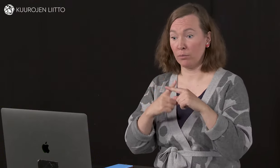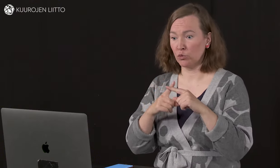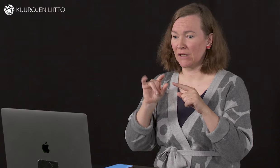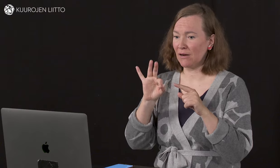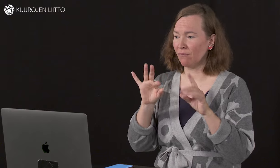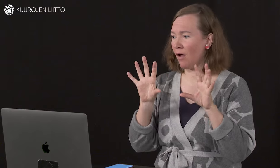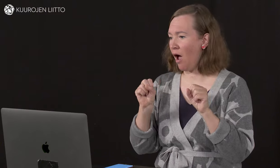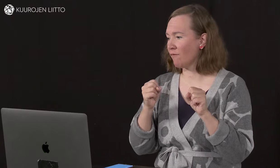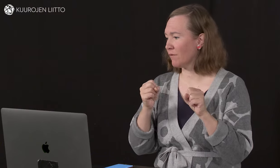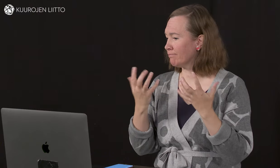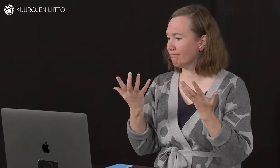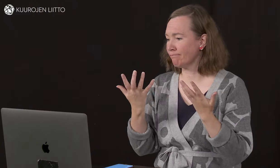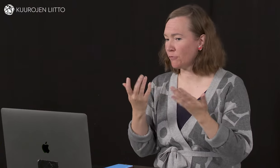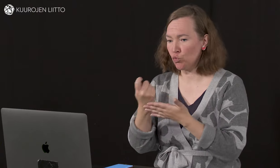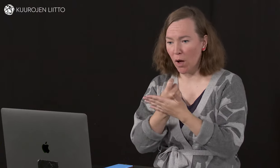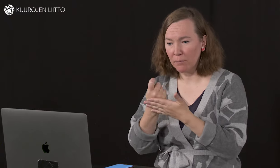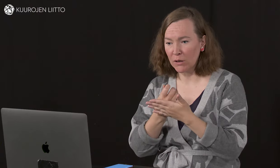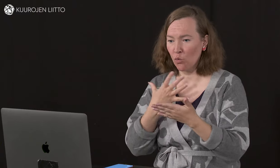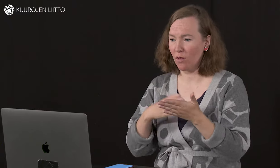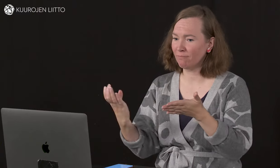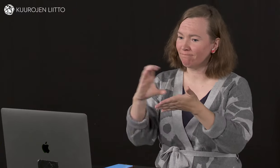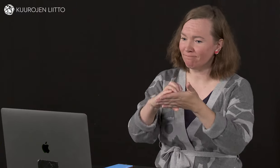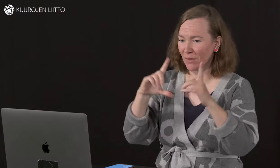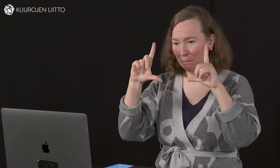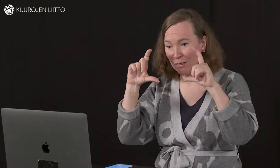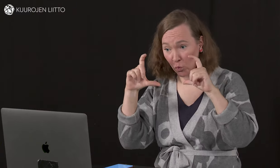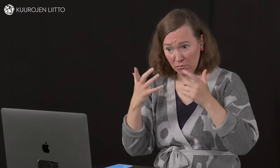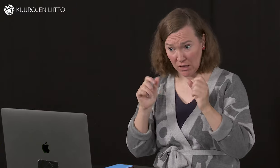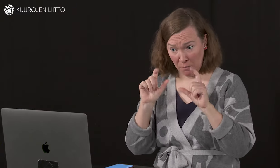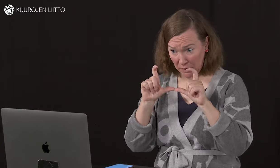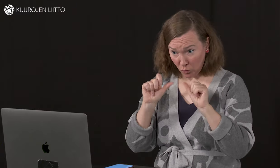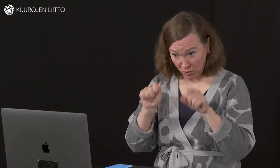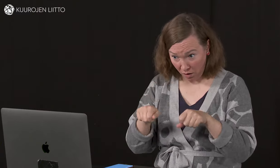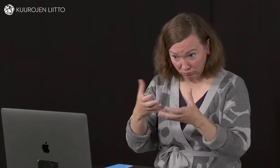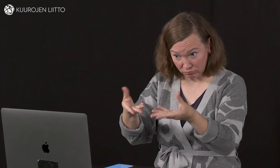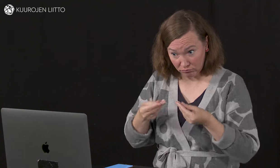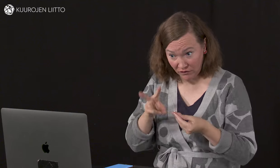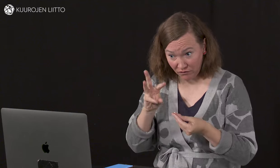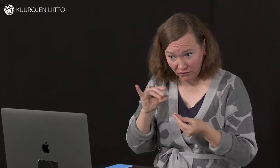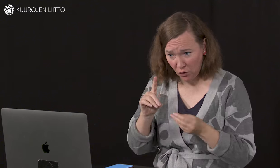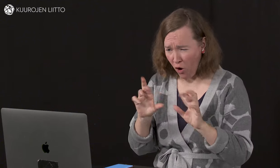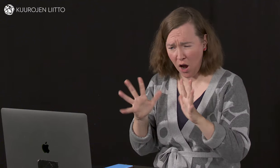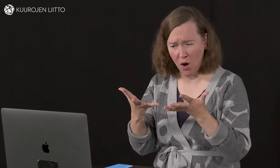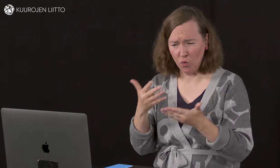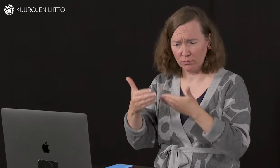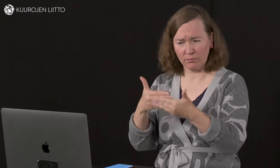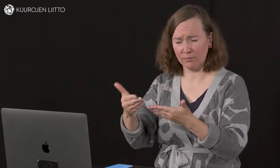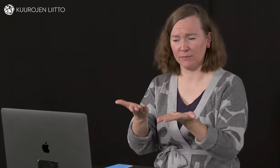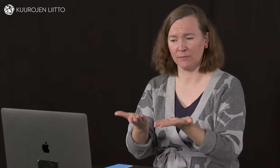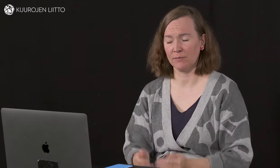Mutta jos sitä haluaa käyttää esimerkiksi grafiikassa, voiko WFD jakaa kuvan lipusta siihen?